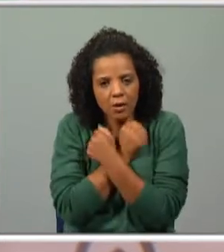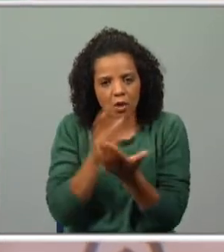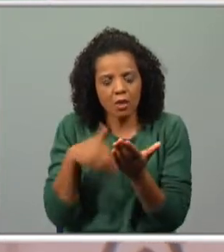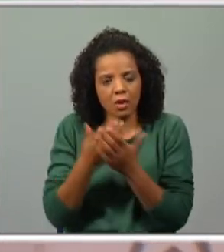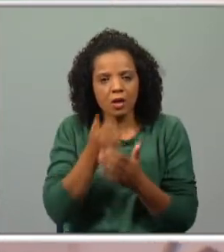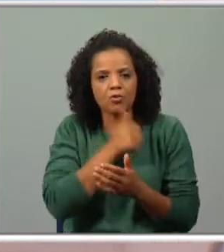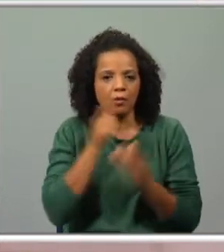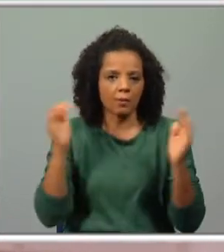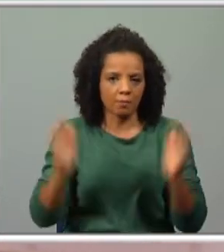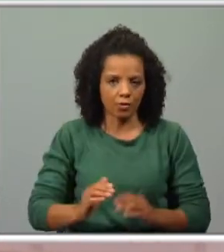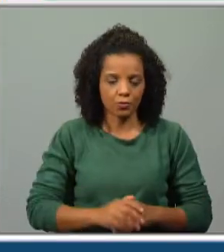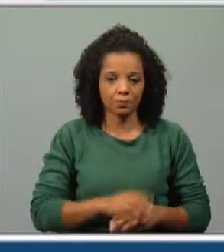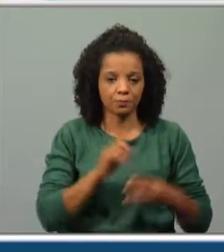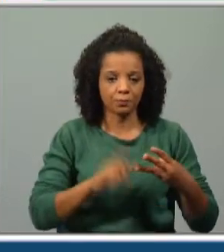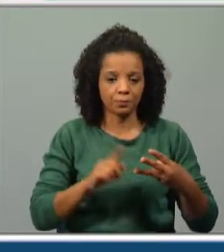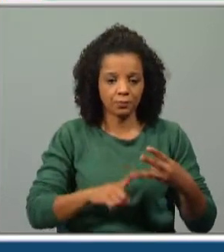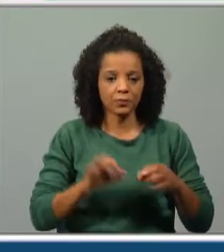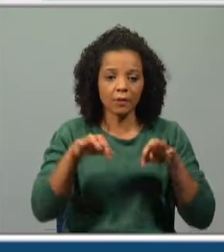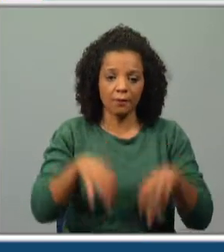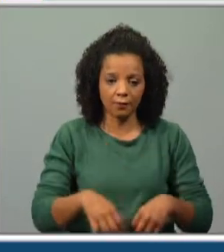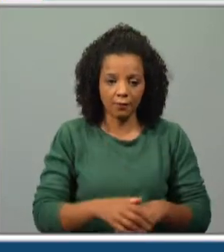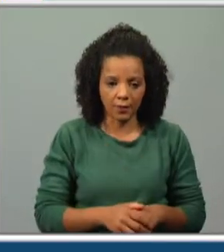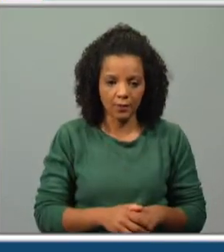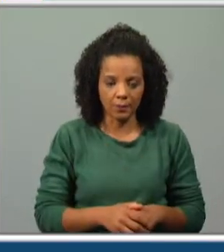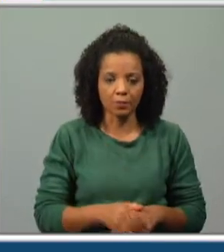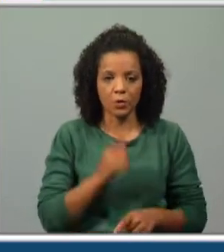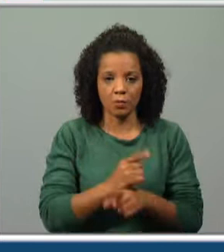por fim para realçar esse mesmo reconhecimento mas agora por parte de 最後要強調這一點認可，但現在